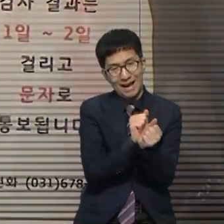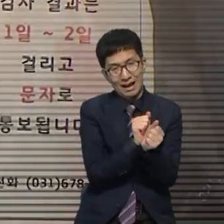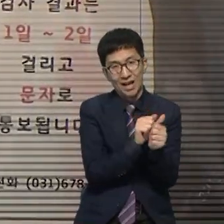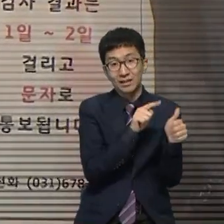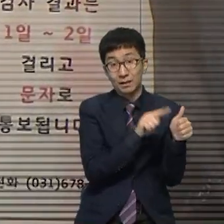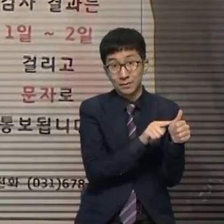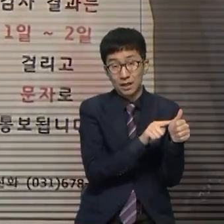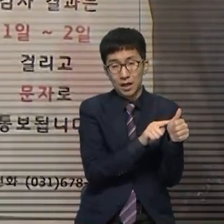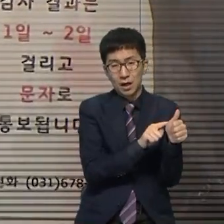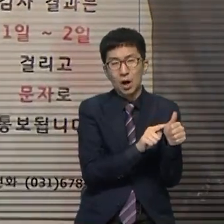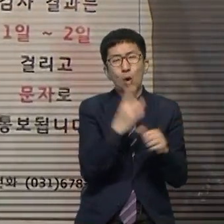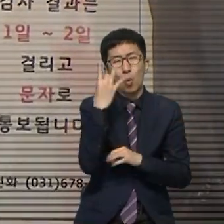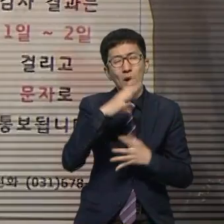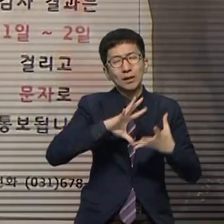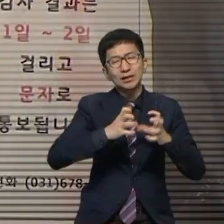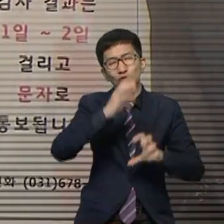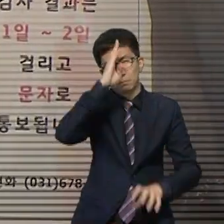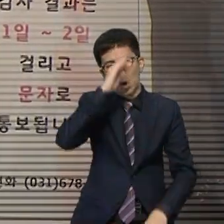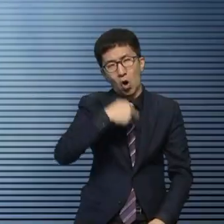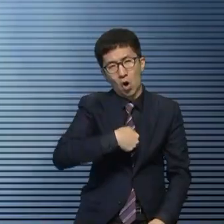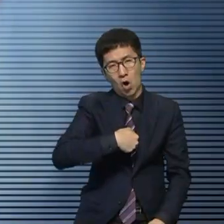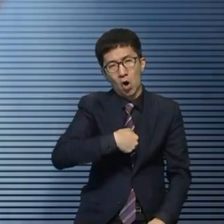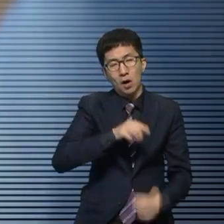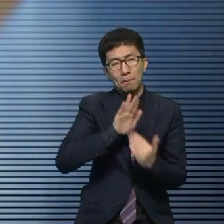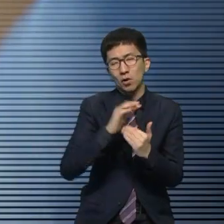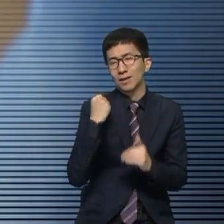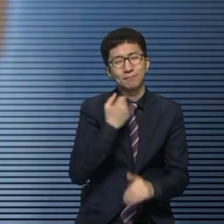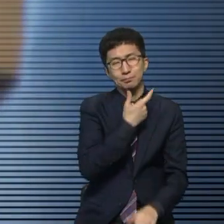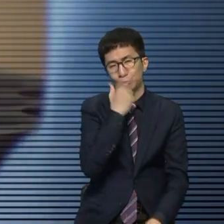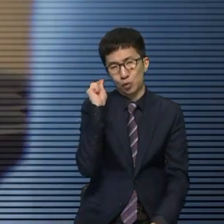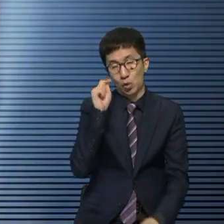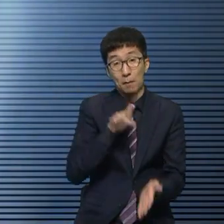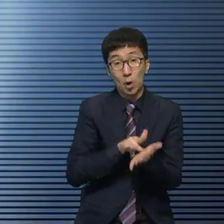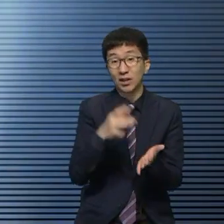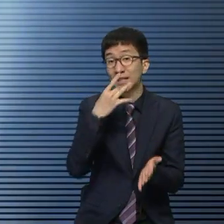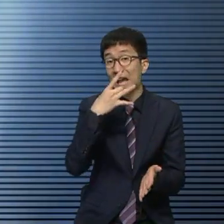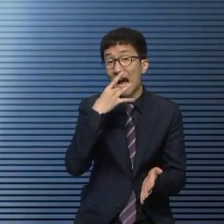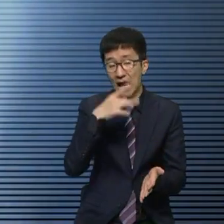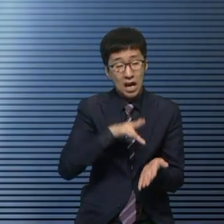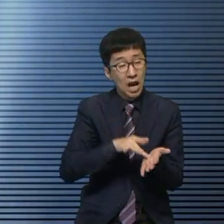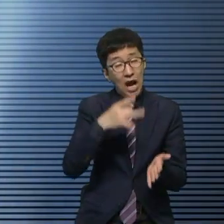선천성 근육병을 앓는 면역 저하자여서 먹는 치료제 팍스로비드를 복용할